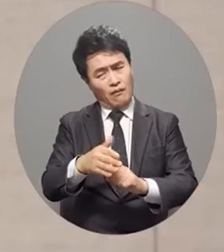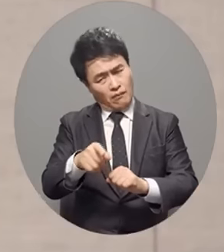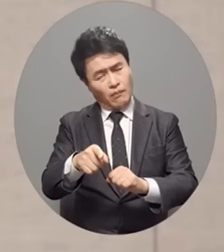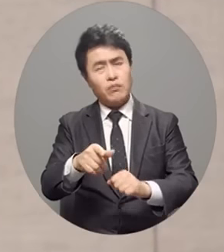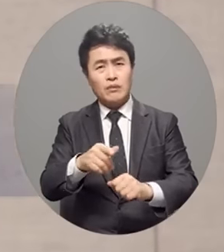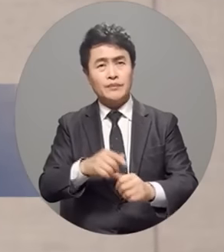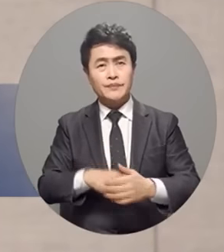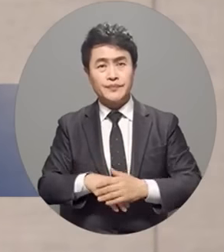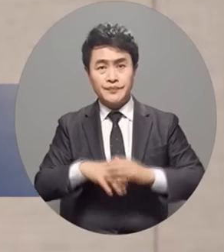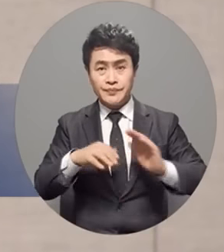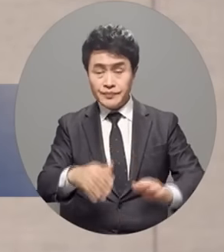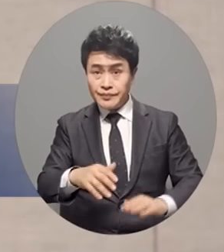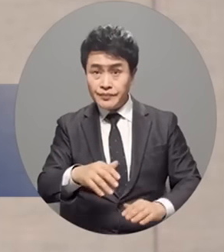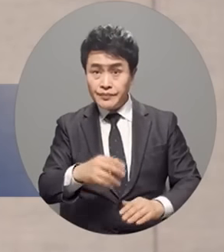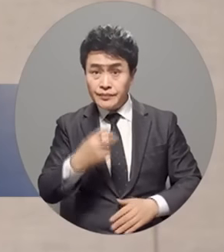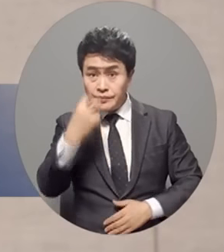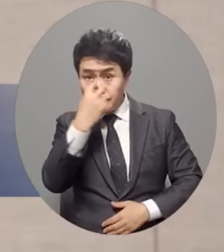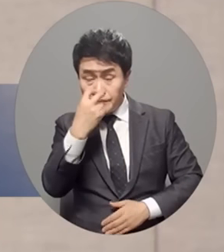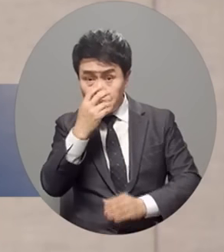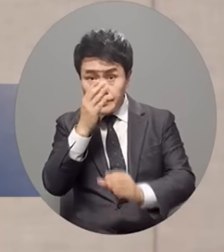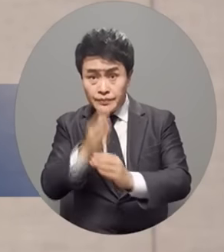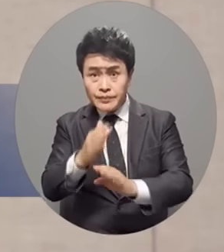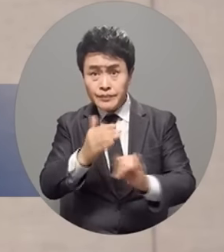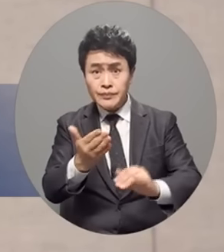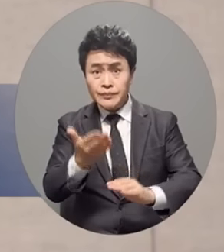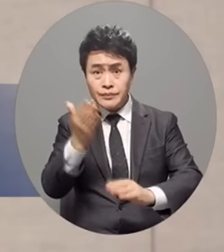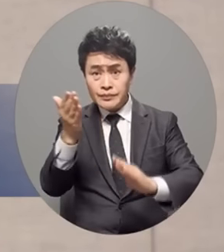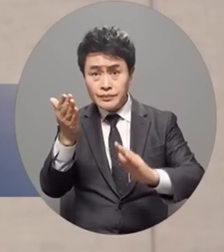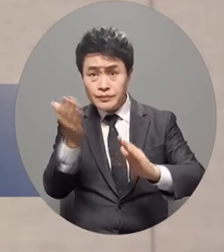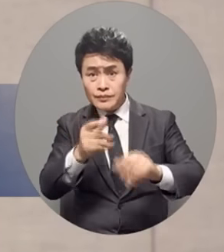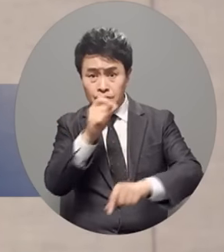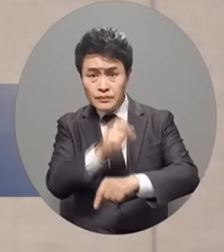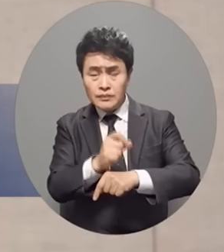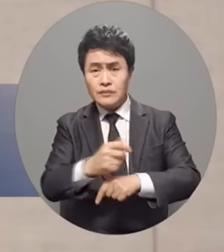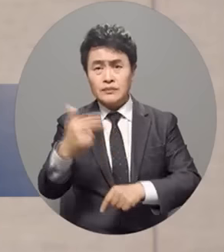3년마다 연임하는 불안정한 자리입니다. 수사 대상인 고위공직자가 7000명이 넘습니다.